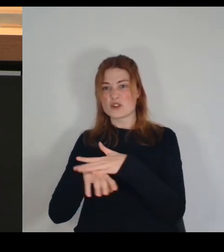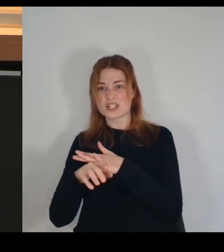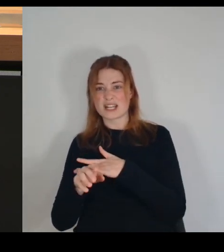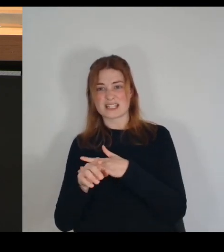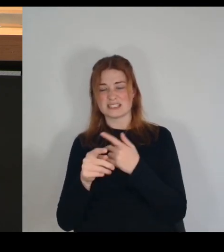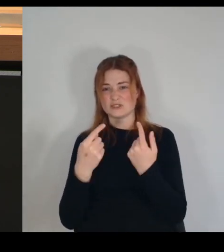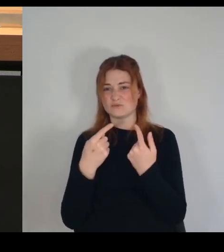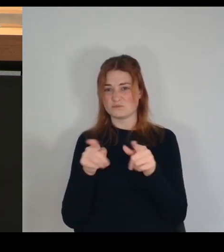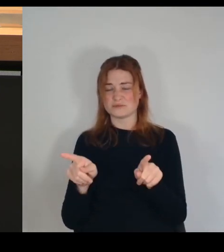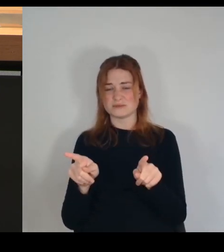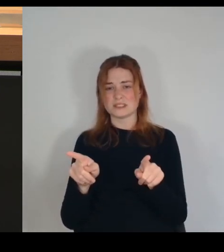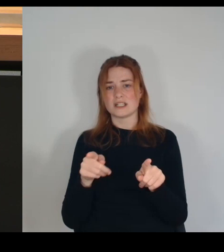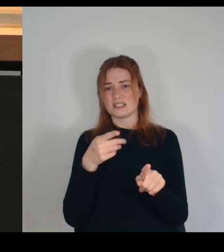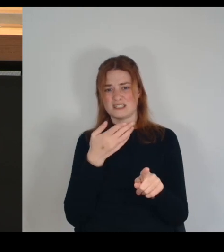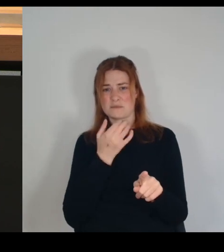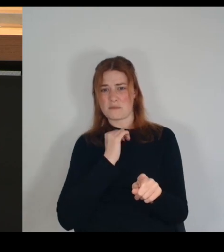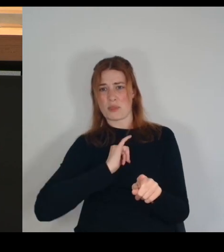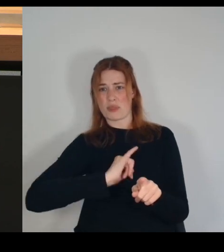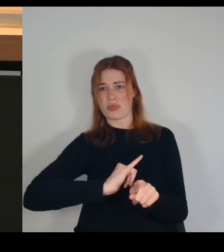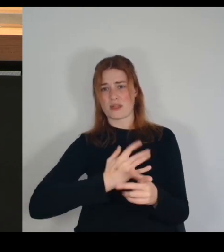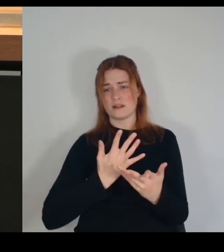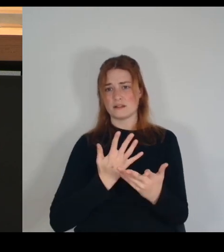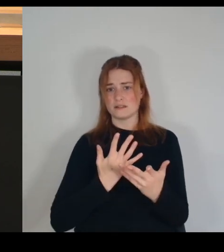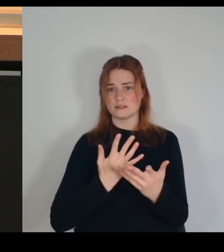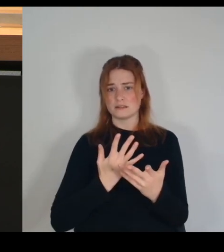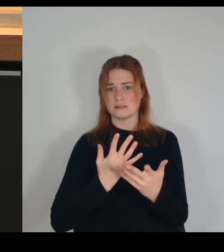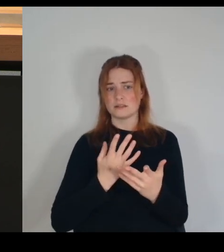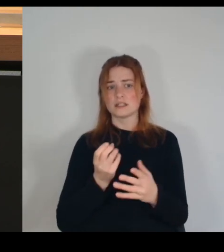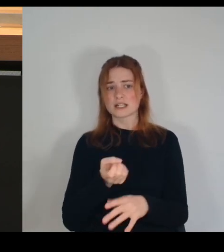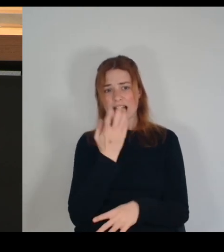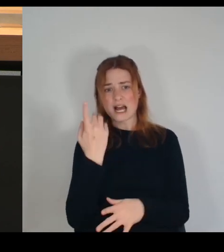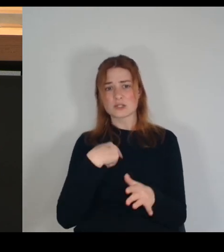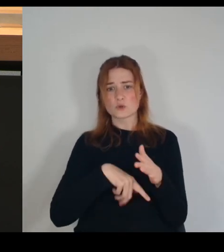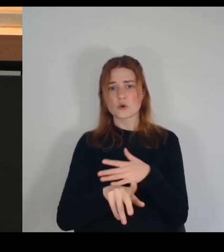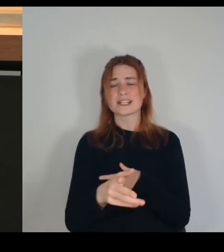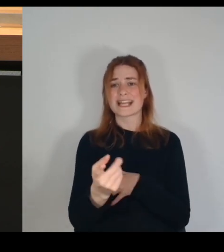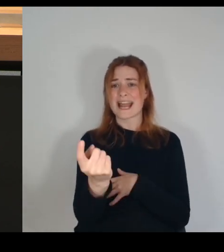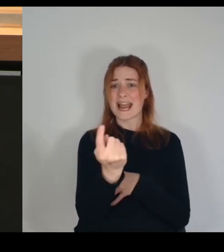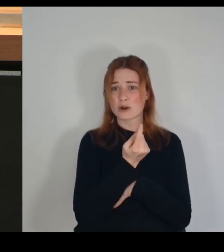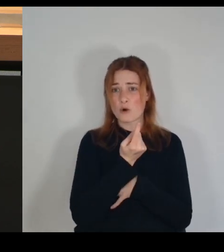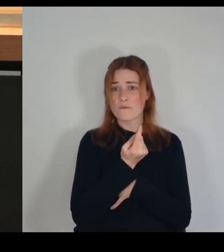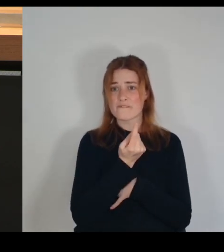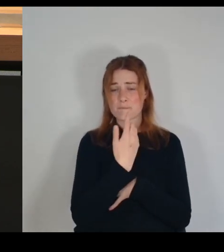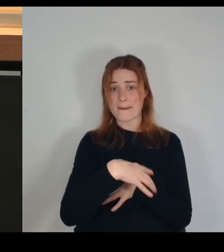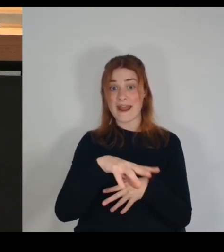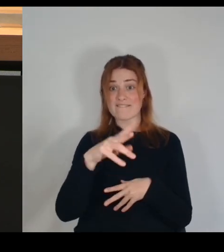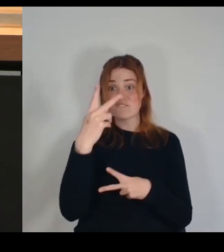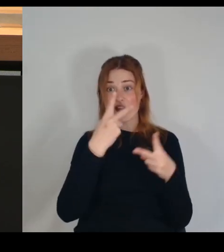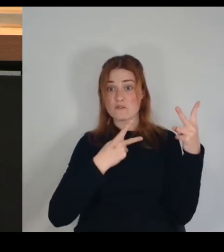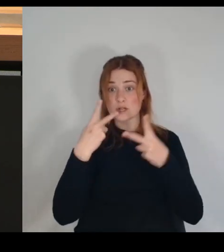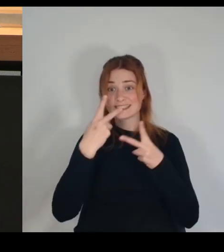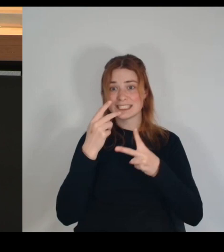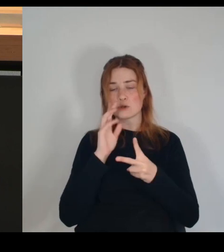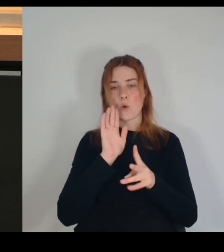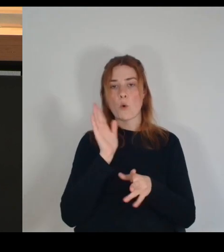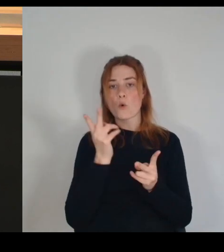und jetzt Achtung bevorzugt oder benachteiligt werden. Meine Damen und Herren, nach Artikel 16 A. Ich sagte es schon Grundgesetz